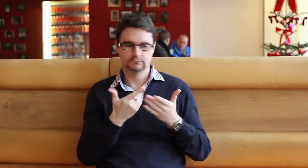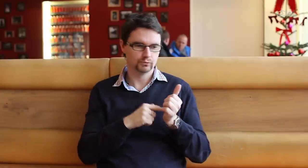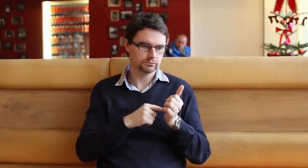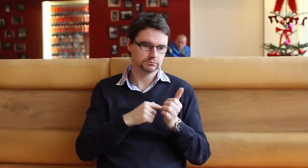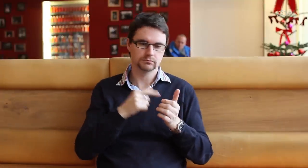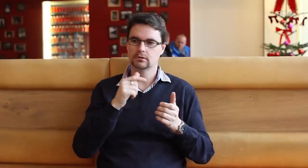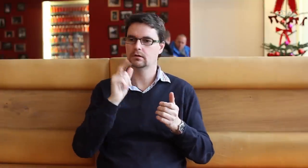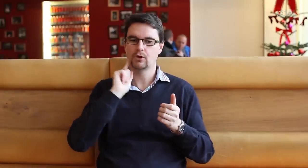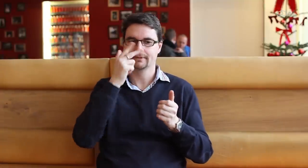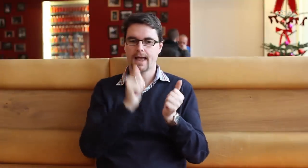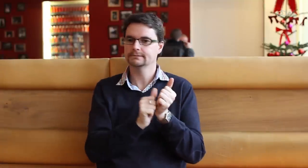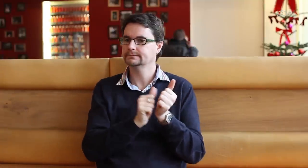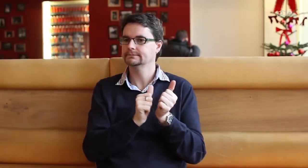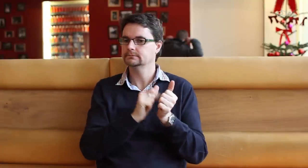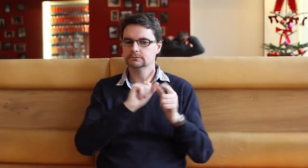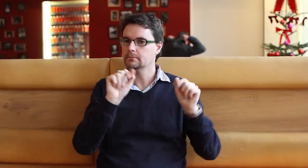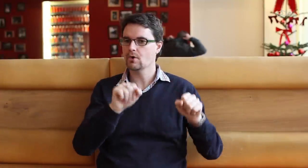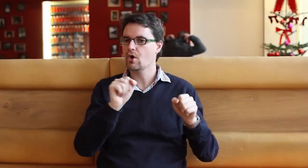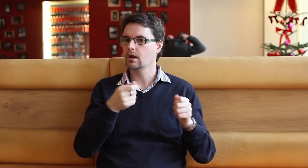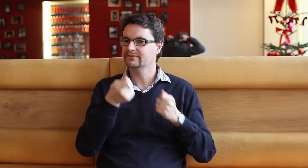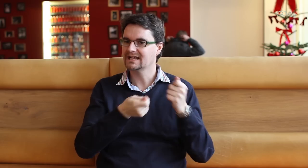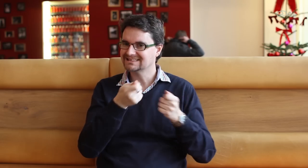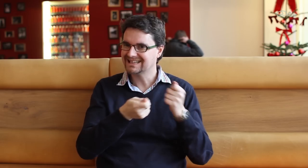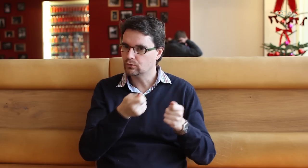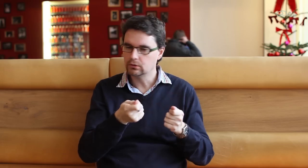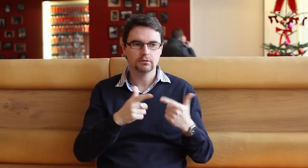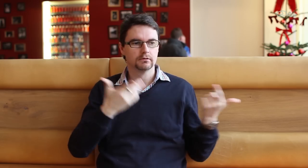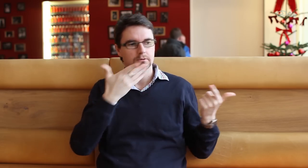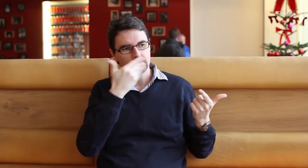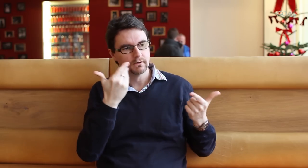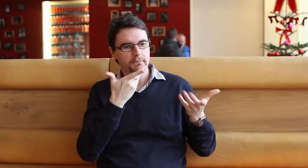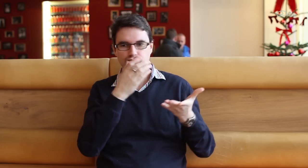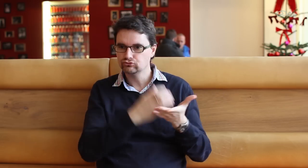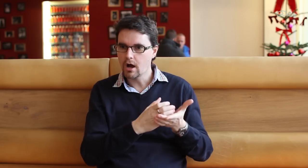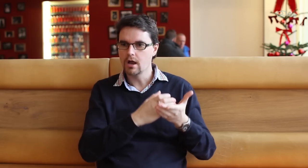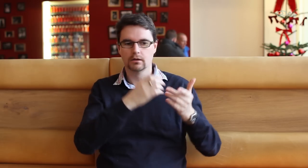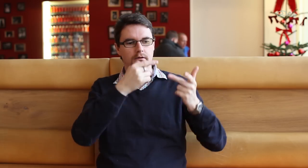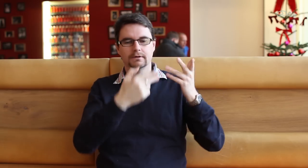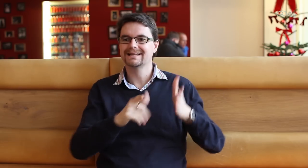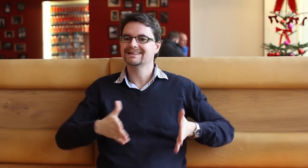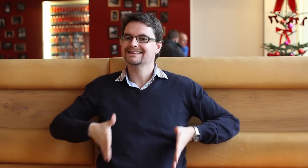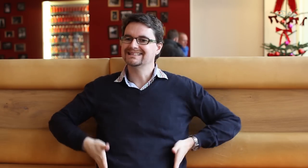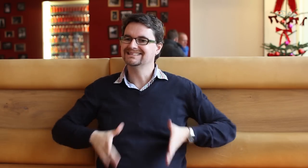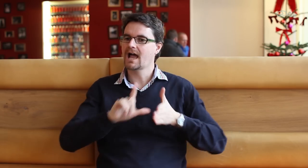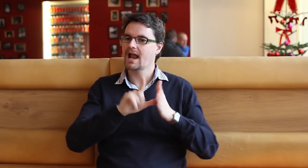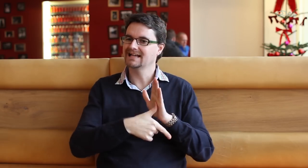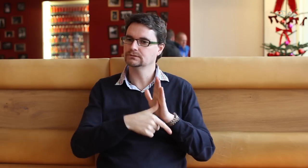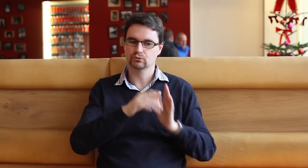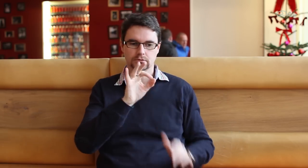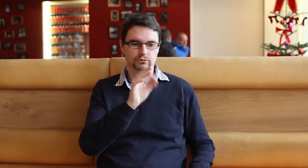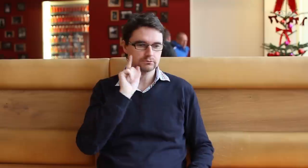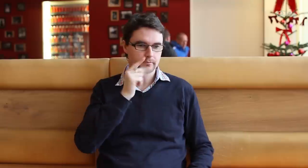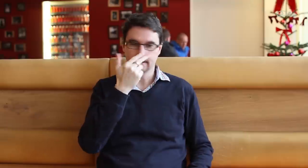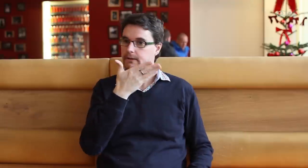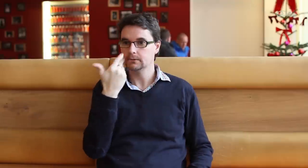Das ist zum Beispiel die Finanzierung der Assistenz, die unmöglich ist, wir bekommen keine Arbeit, es gibt keine Dienstleistungen für Taubblinde.